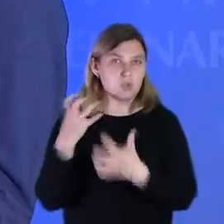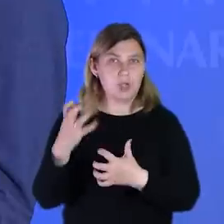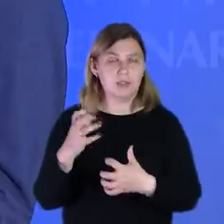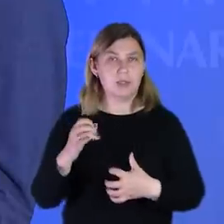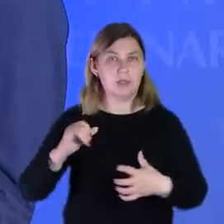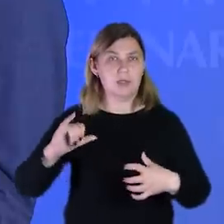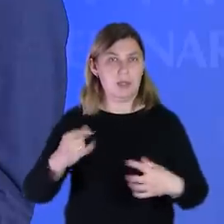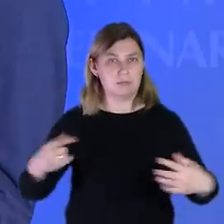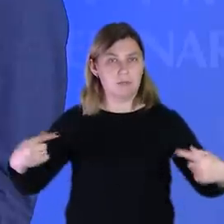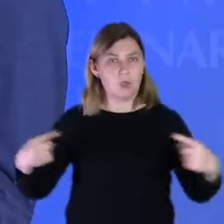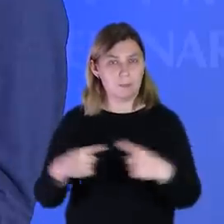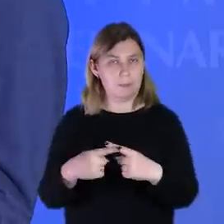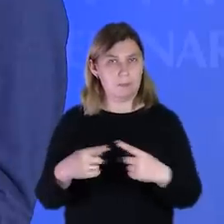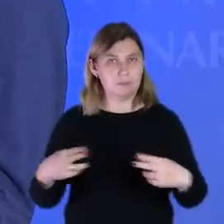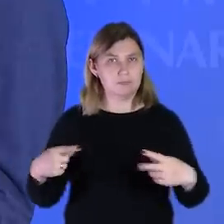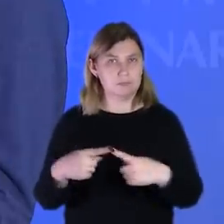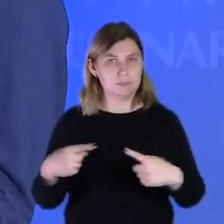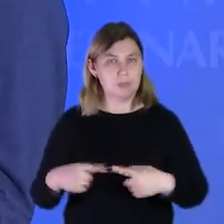etapie spotykają się w jednym ośrodku